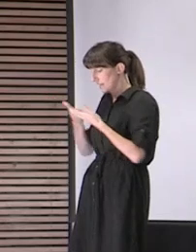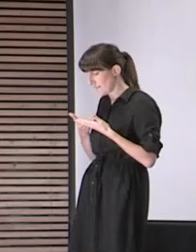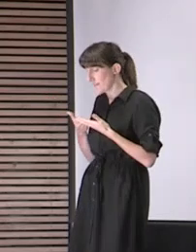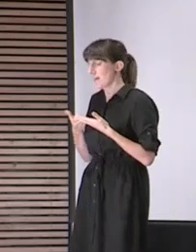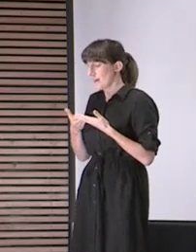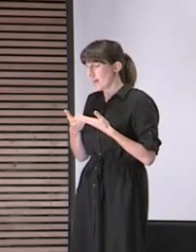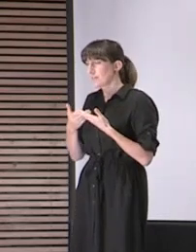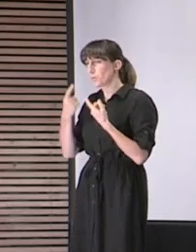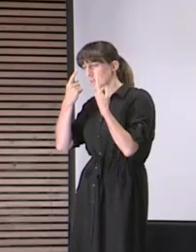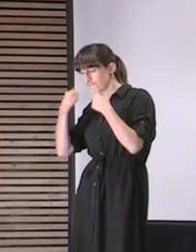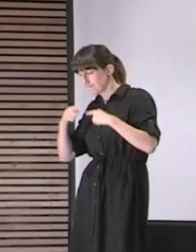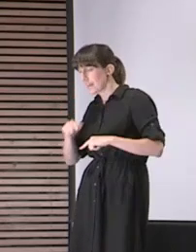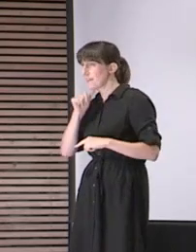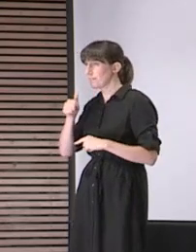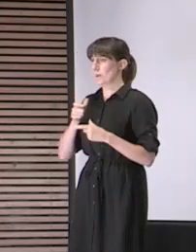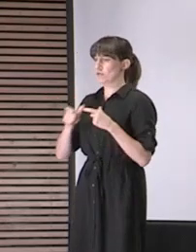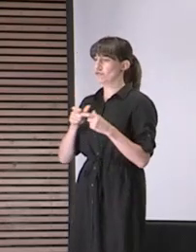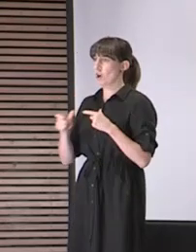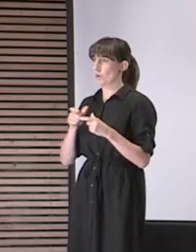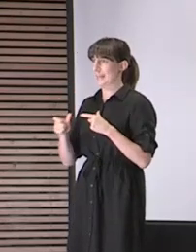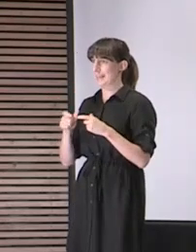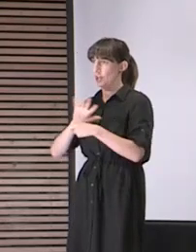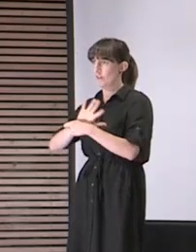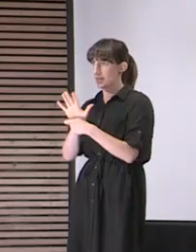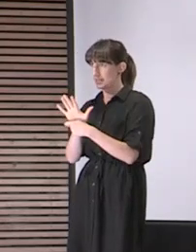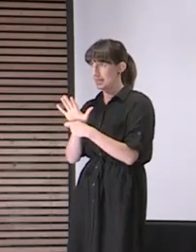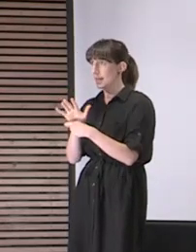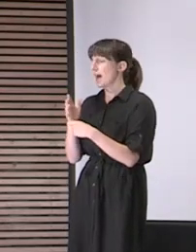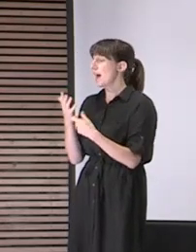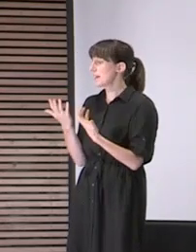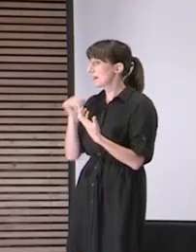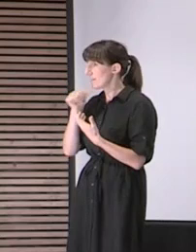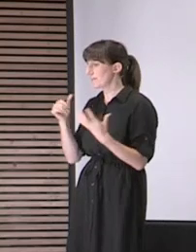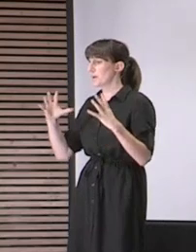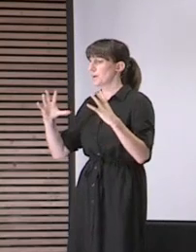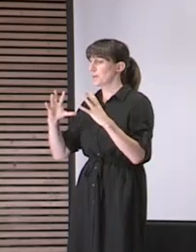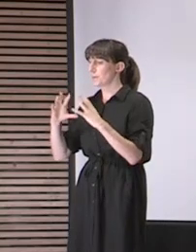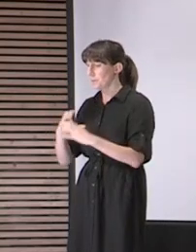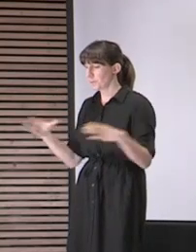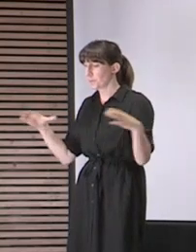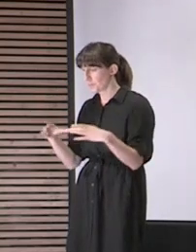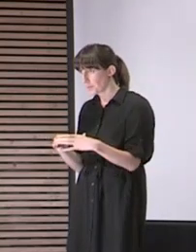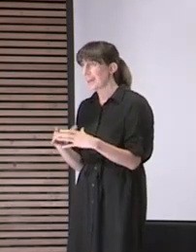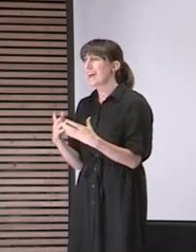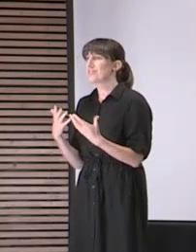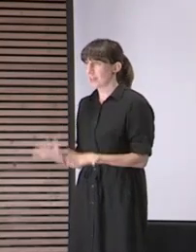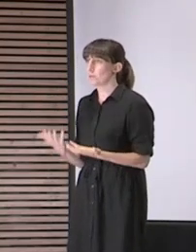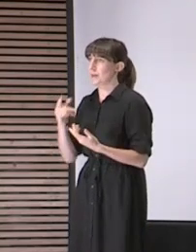qué sucede con la transmisión comunitaria y también el éxito del rastreo de contratos o